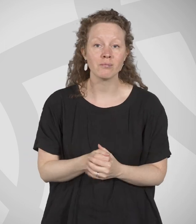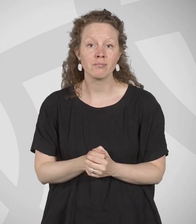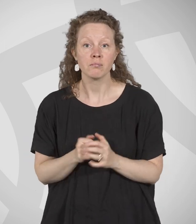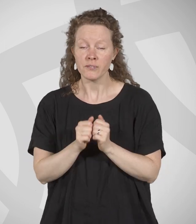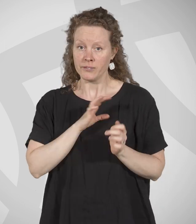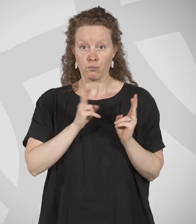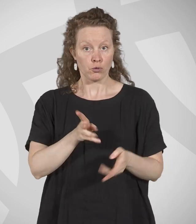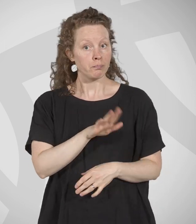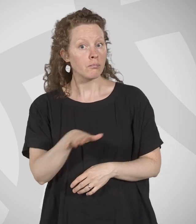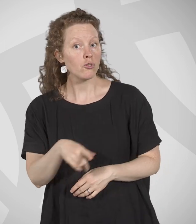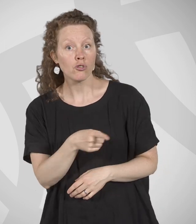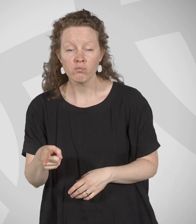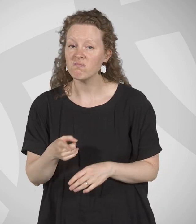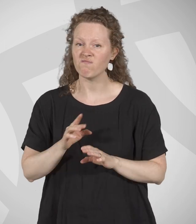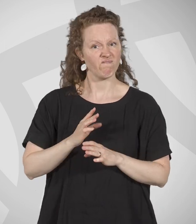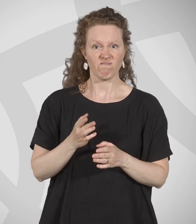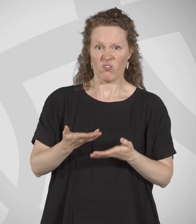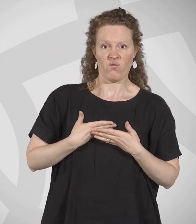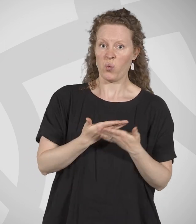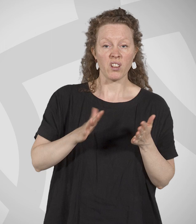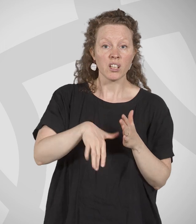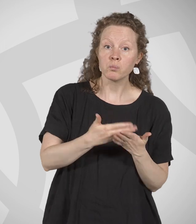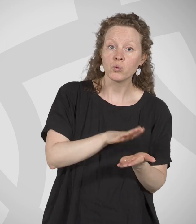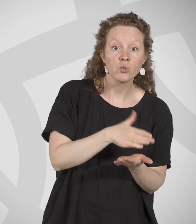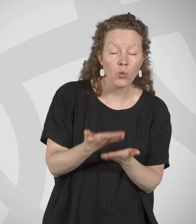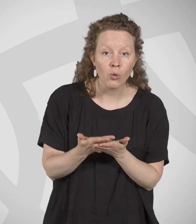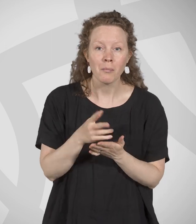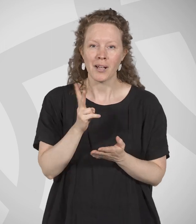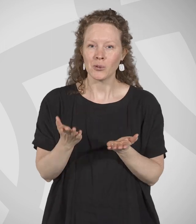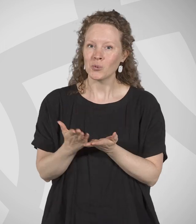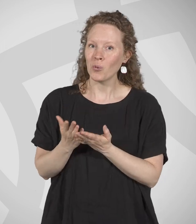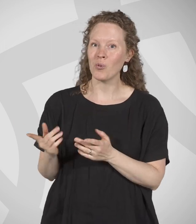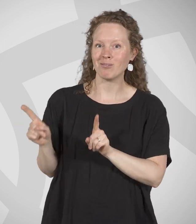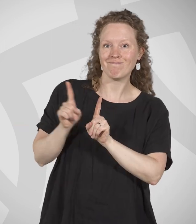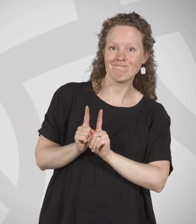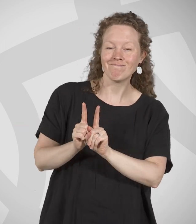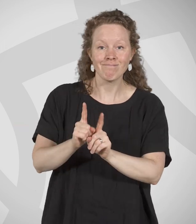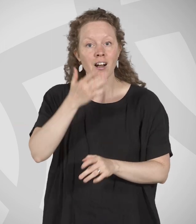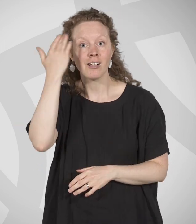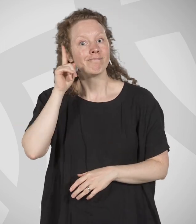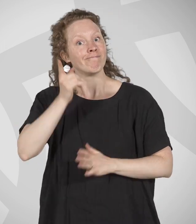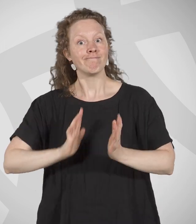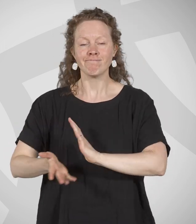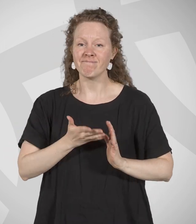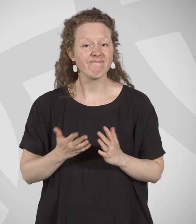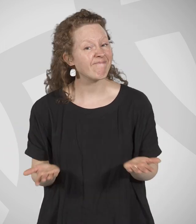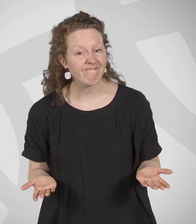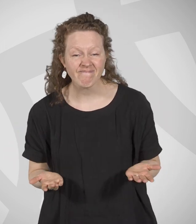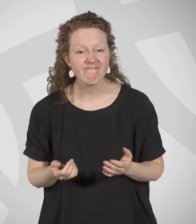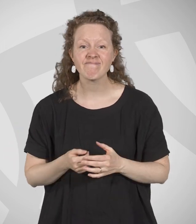och vissa barn får inte ens en teckenspråkstolk - eller ett skolgångsbiträde som tecknar.